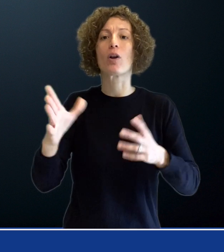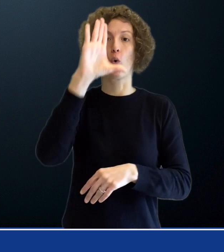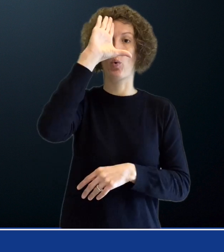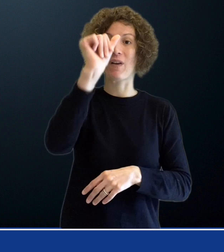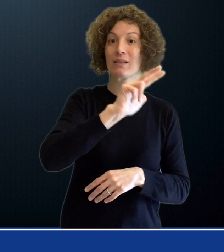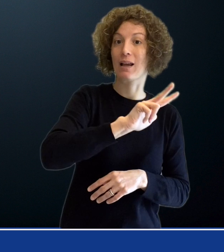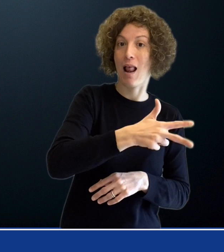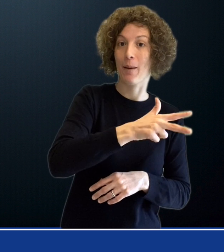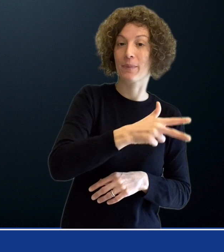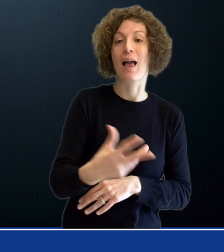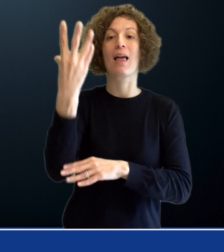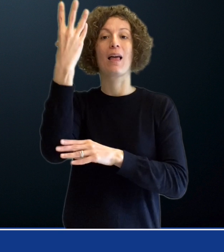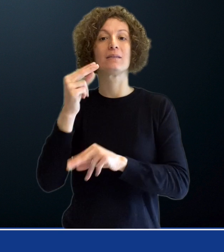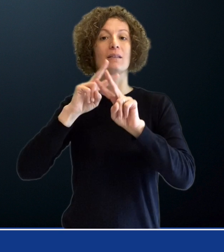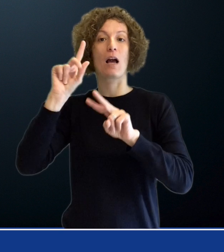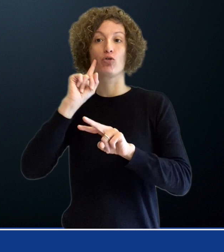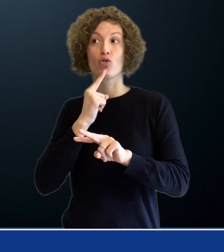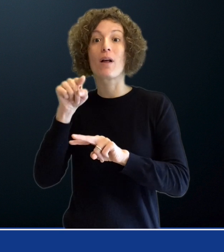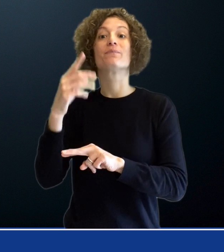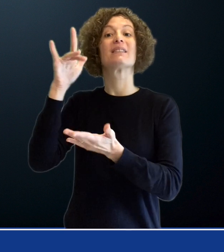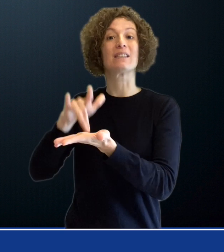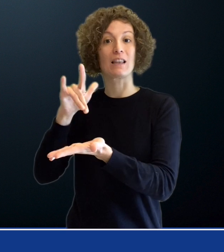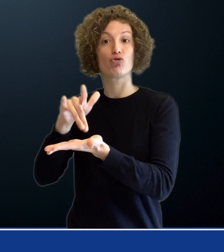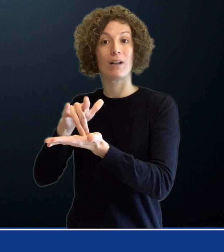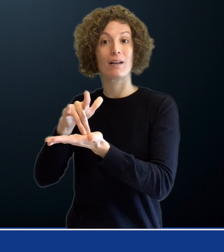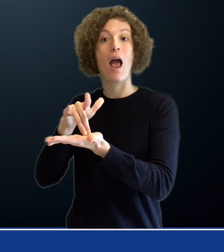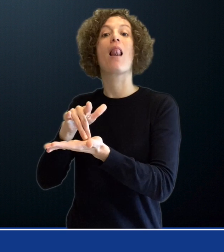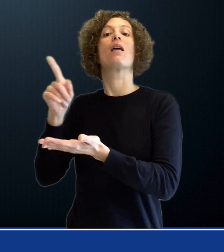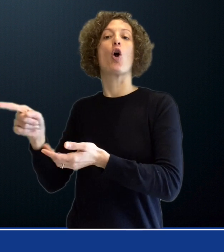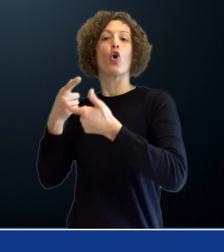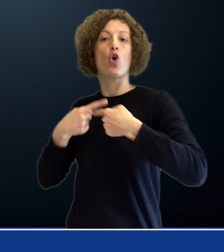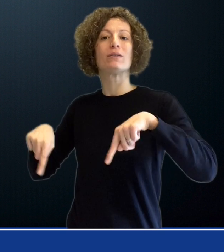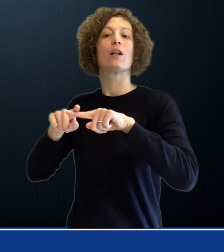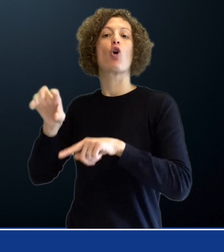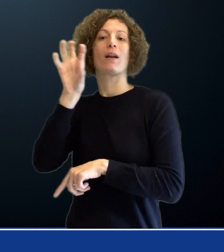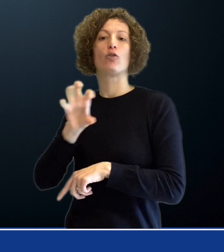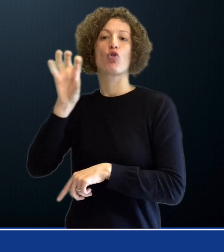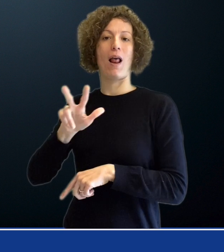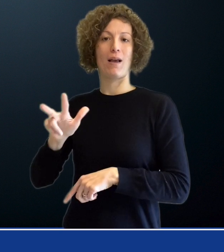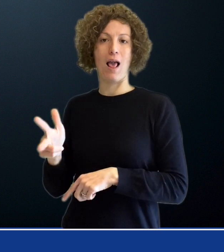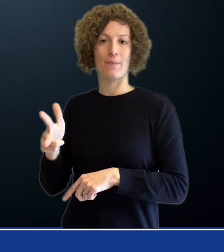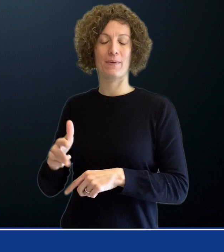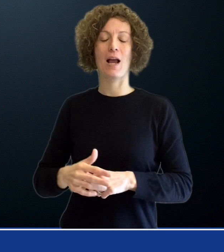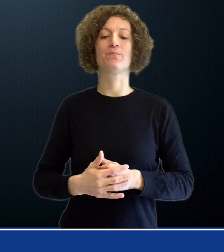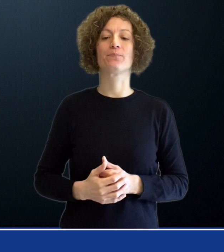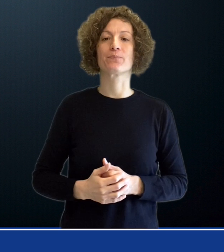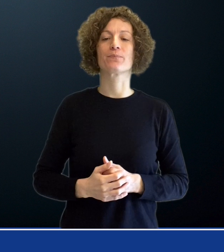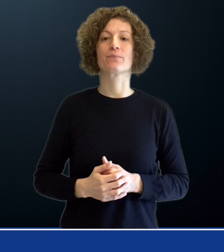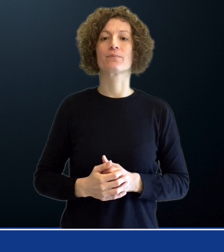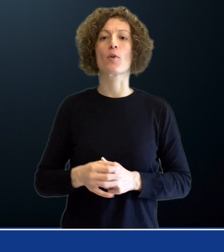Università della Calabria – Ente Nazionale Sordi (Sede Centrale e Consiglio Regionale Calabria)